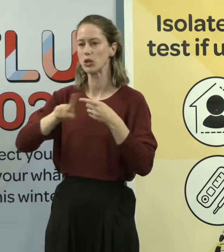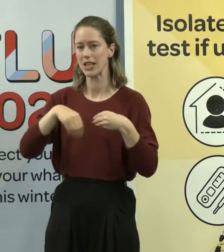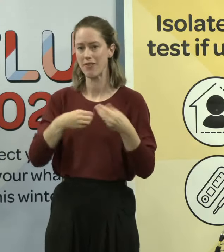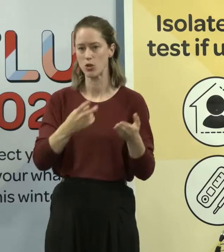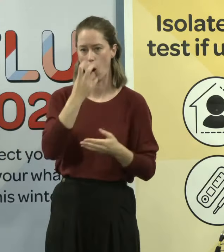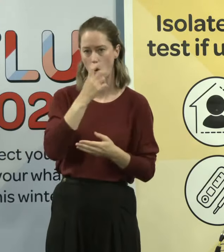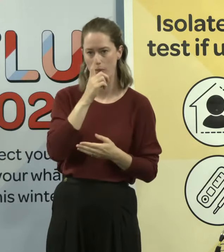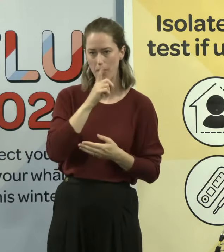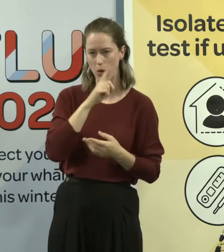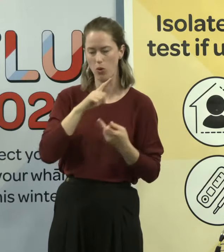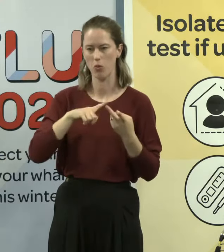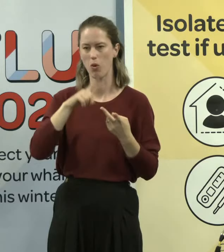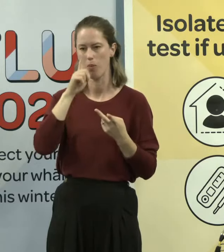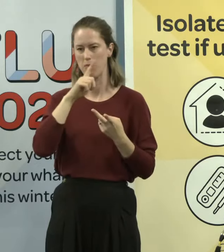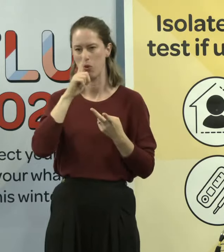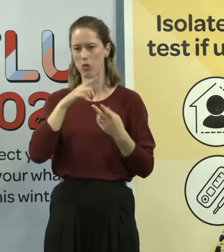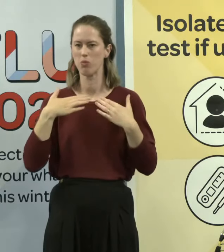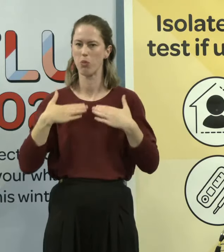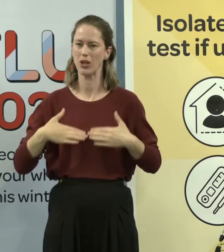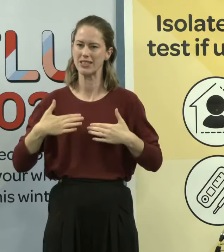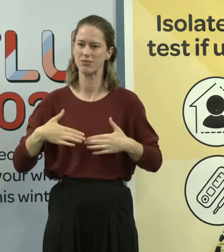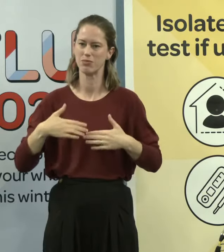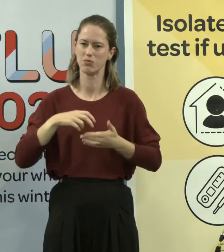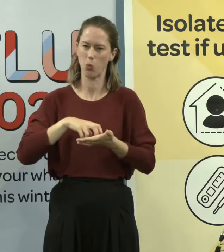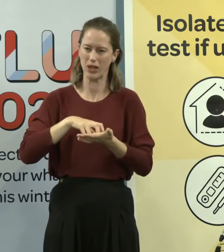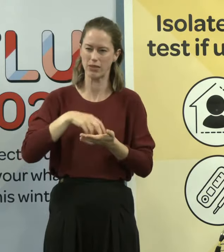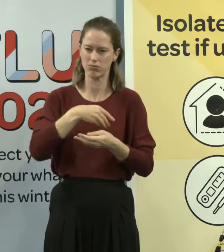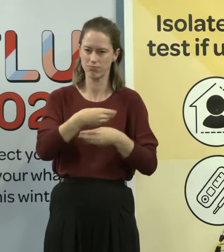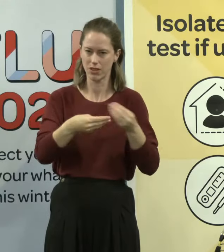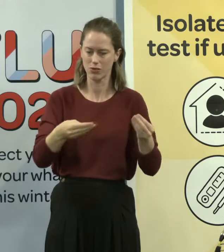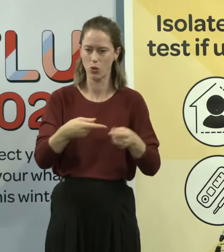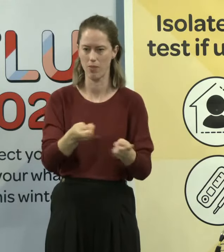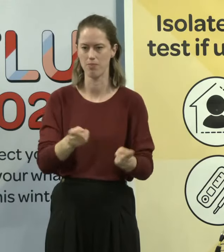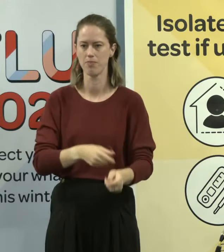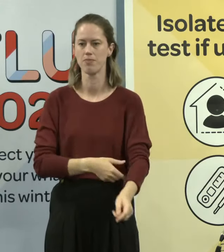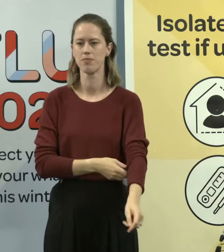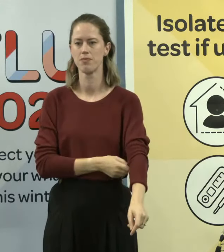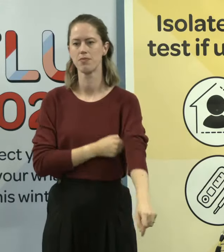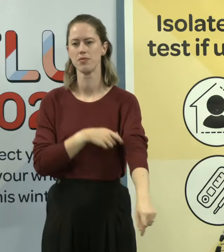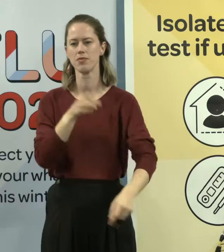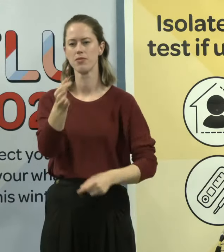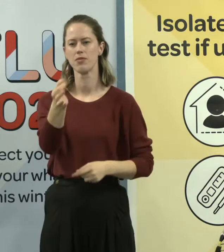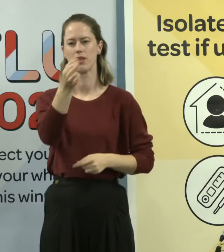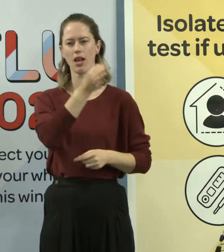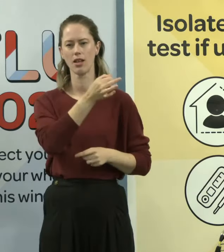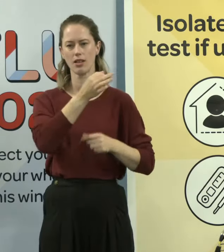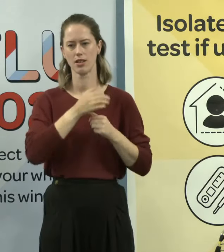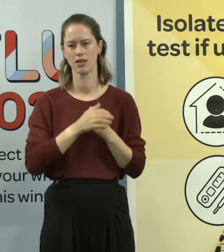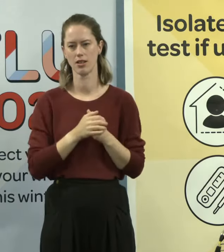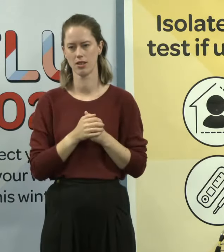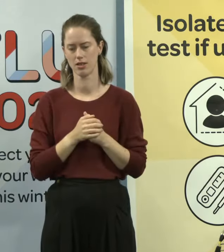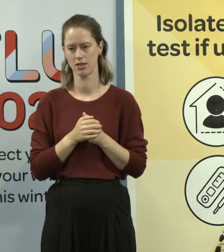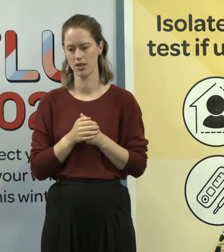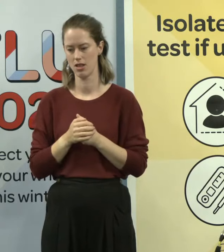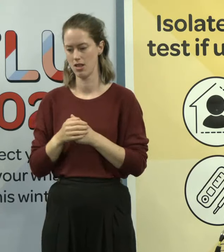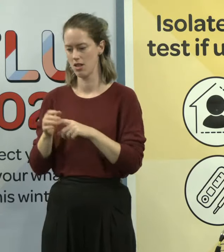Tera pea ko te hunga mate